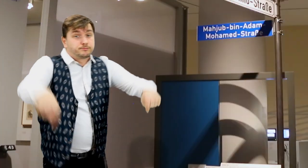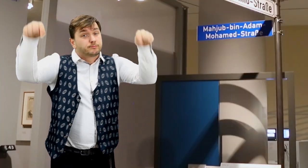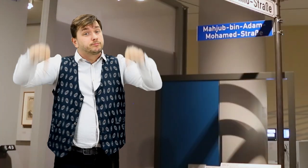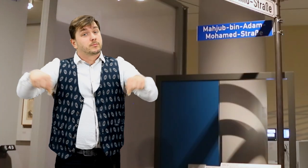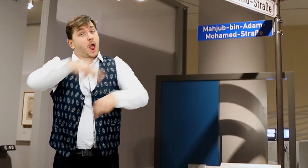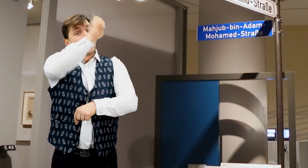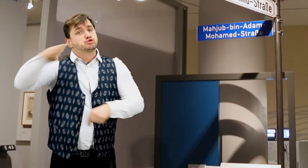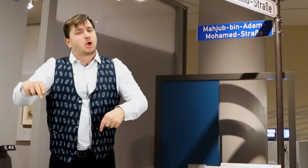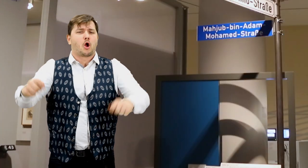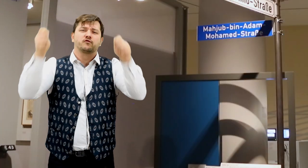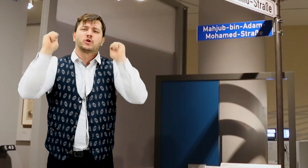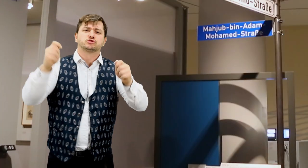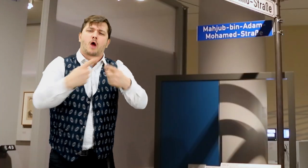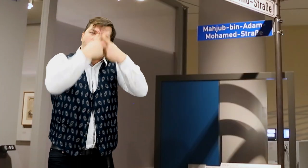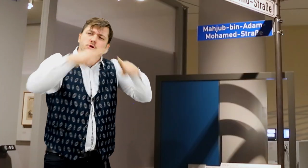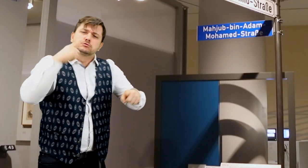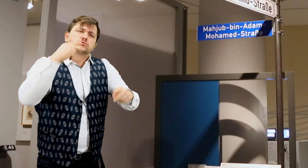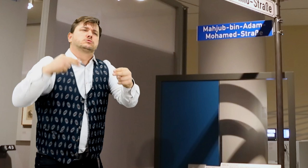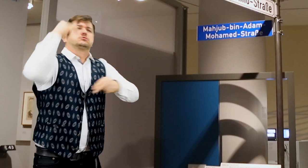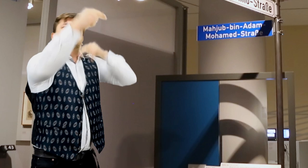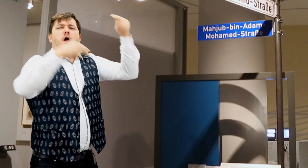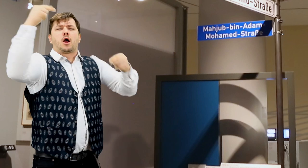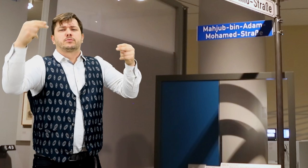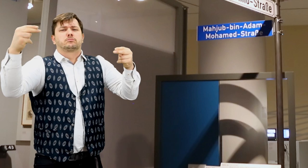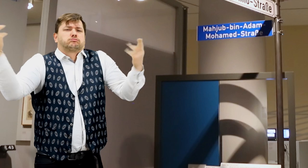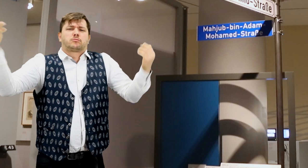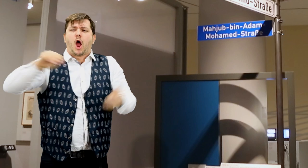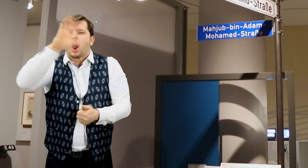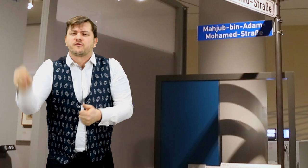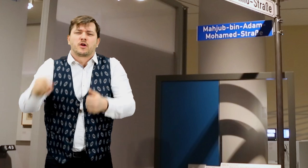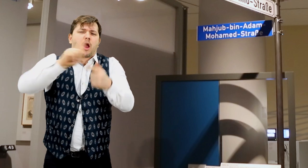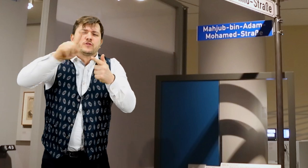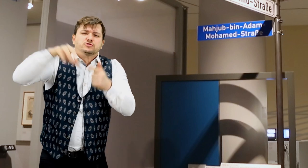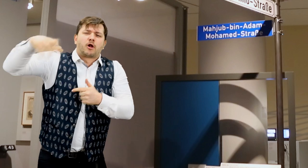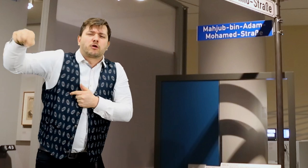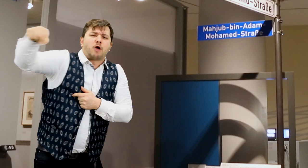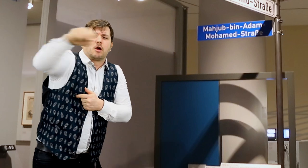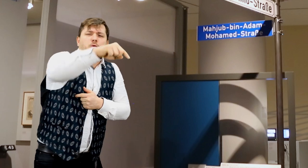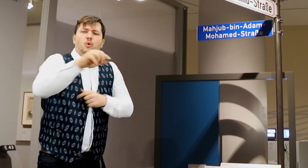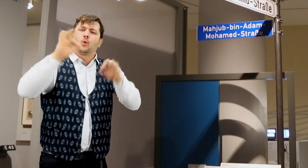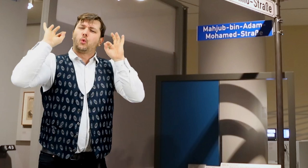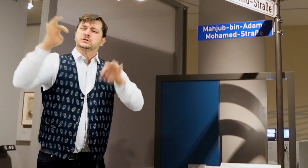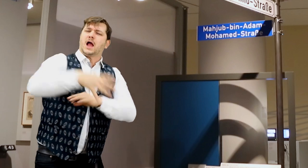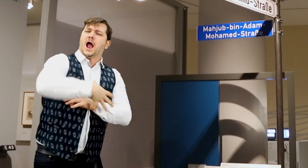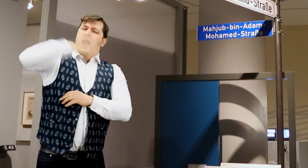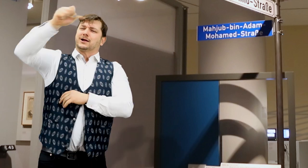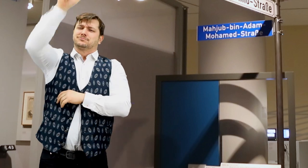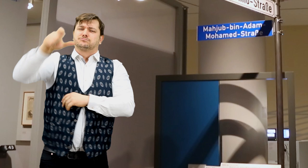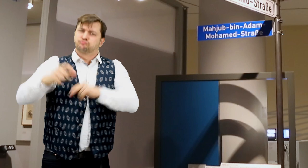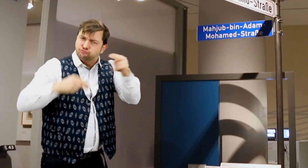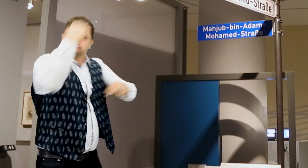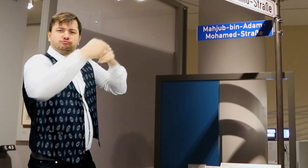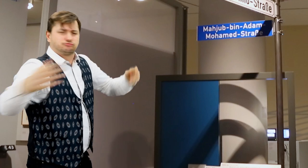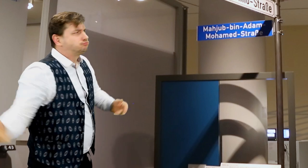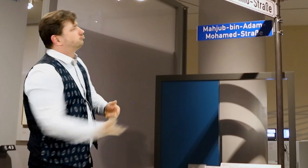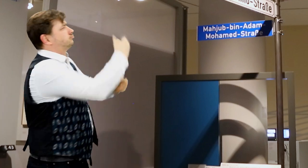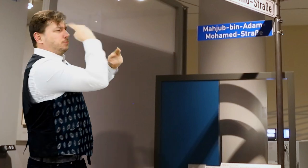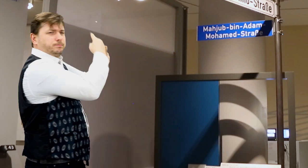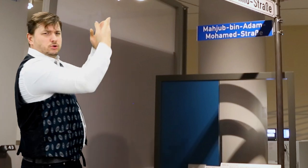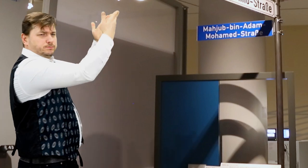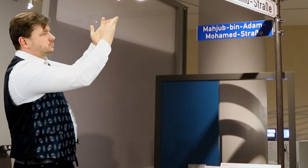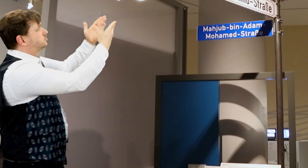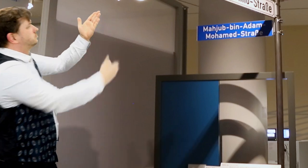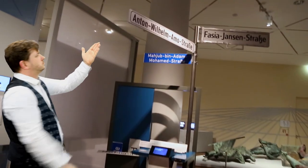Deshalb macht die Ausstellung hier Vorschläge zu anderen Straßennamen. Es sind die Namen von Helden aus den Völkern der Kolonien.